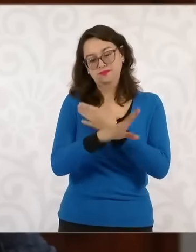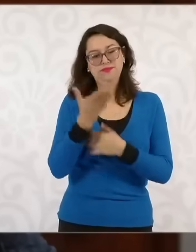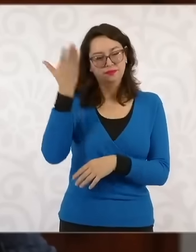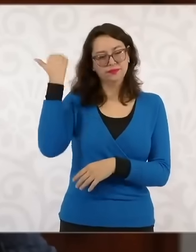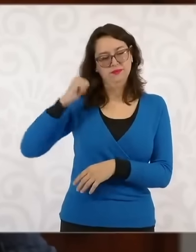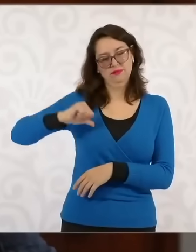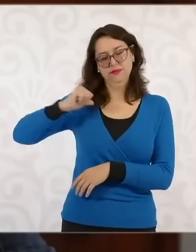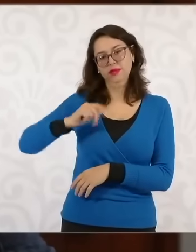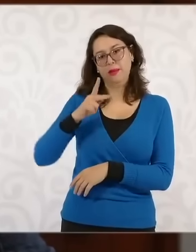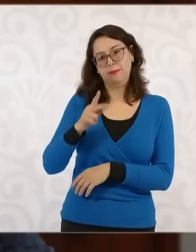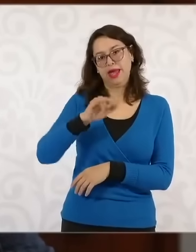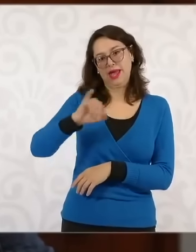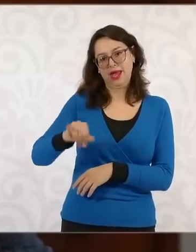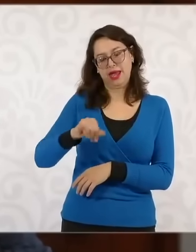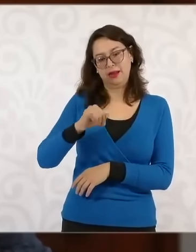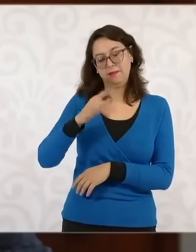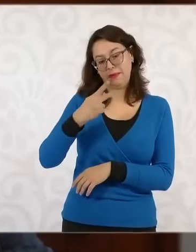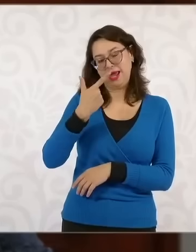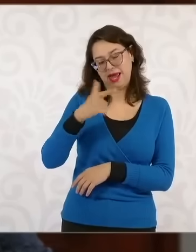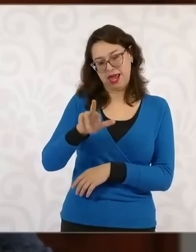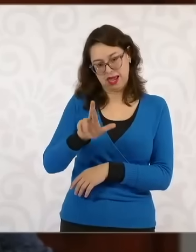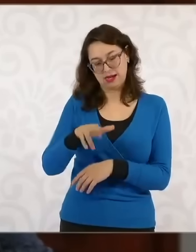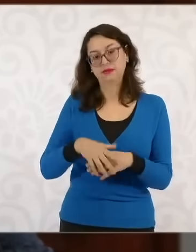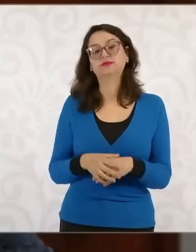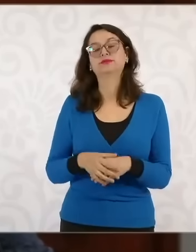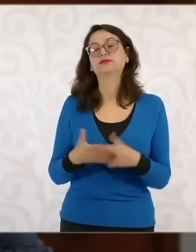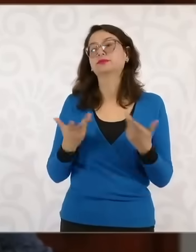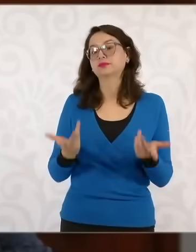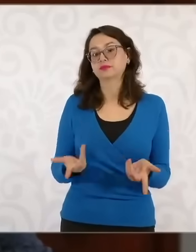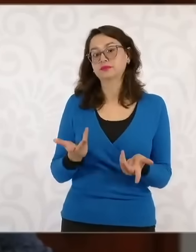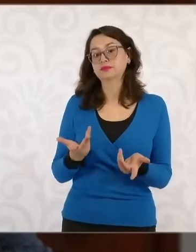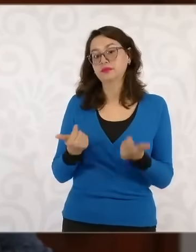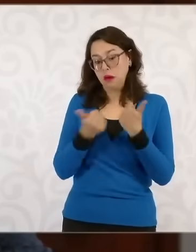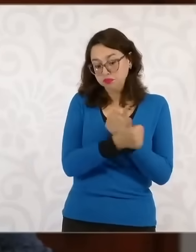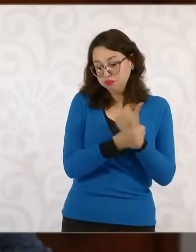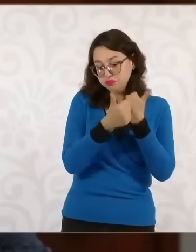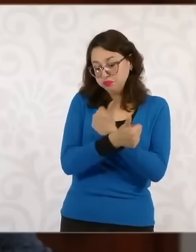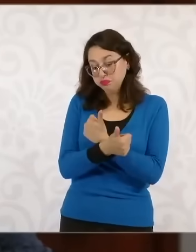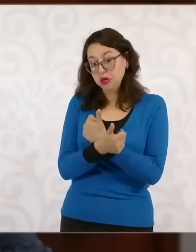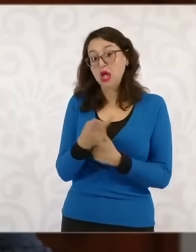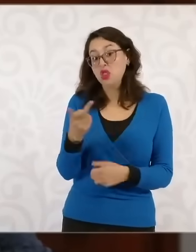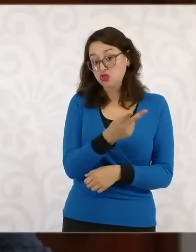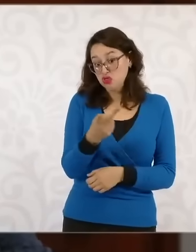el de nombre Rigoberto García Campos. E se tiene información de que estos dos exfuncionarios